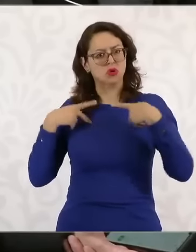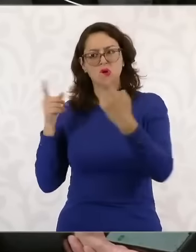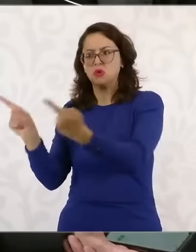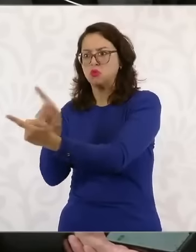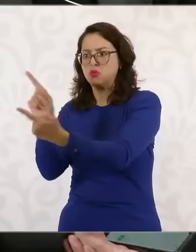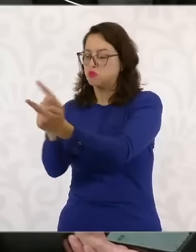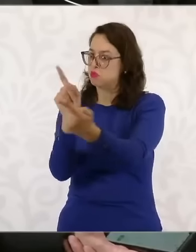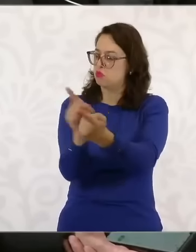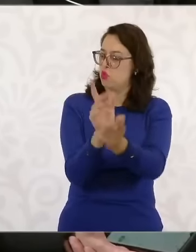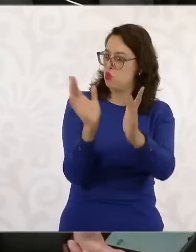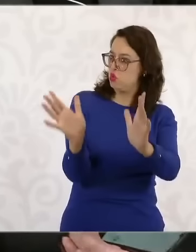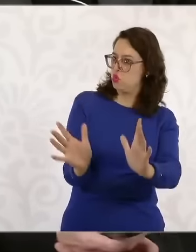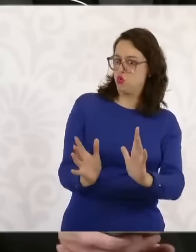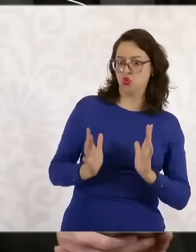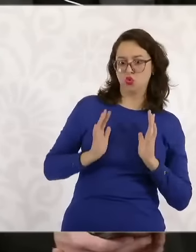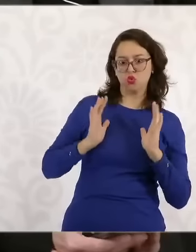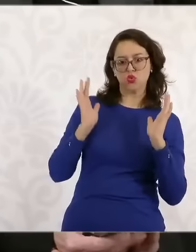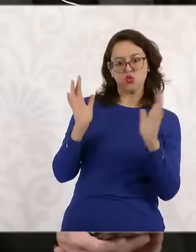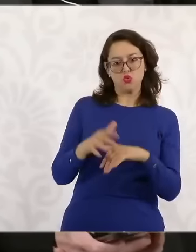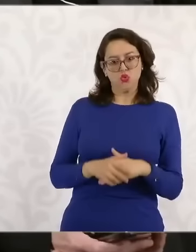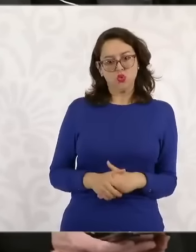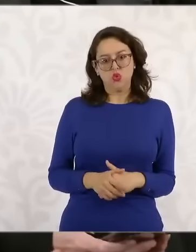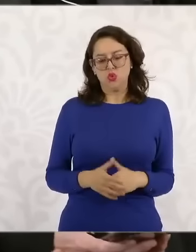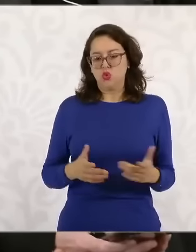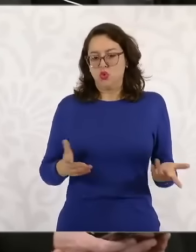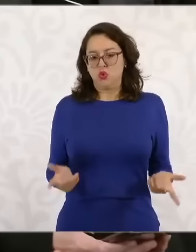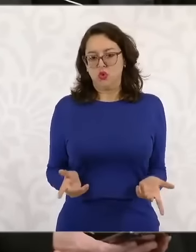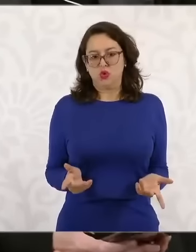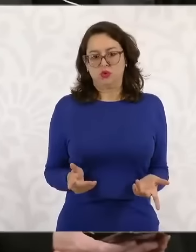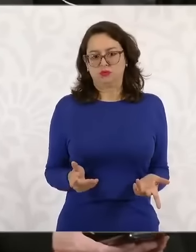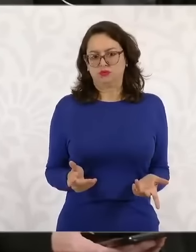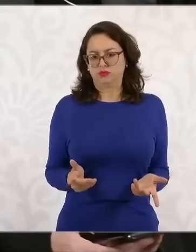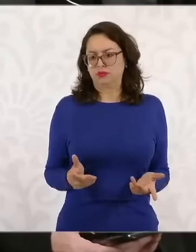eso eso me suena algo como que parecido, ¿no? No sé de elegir a candidatos por encuesta y